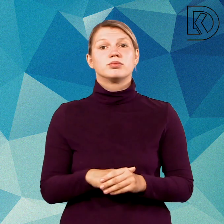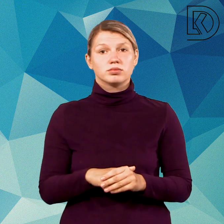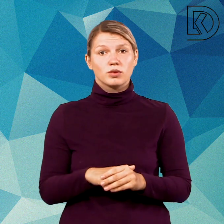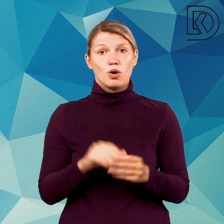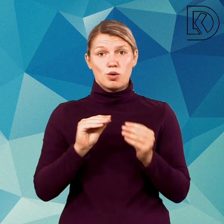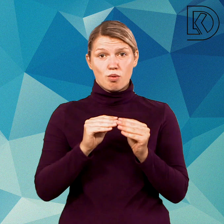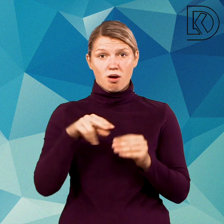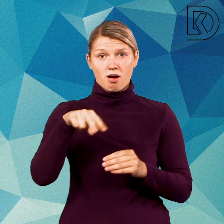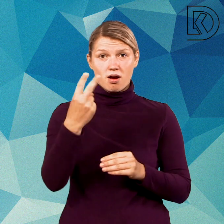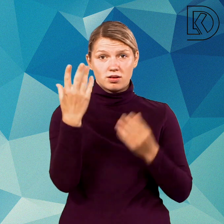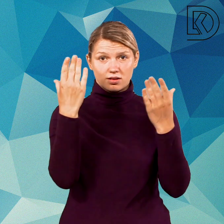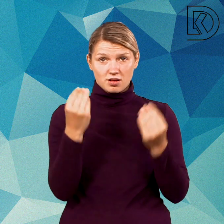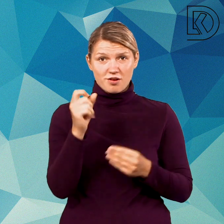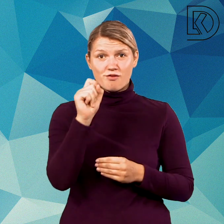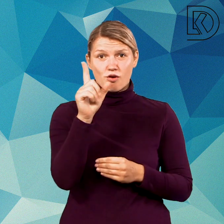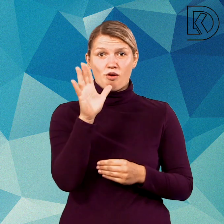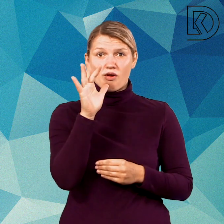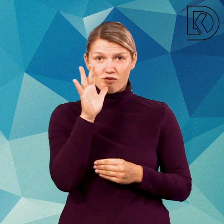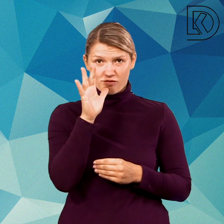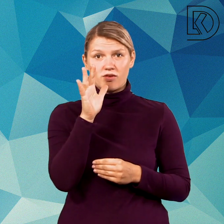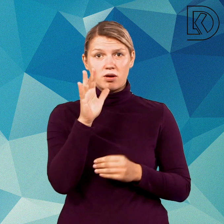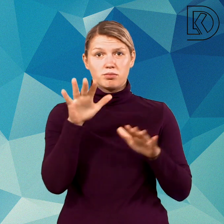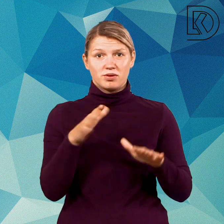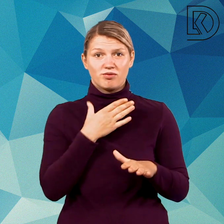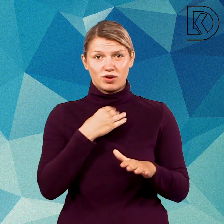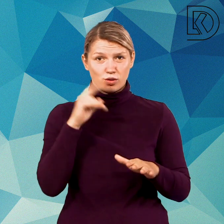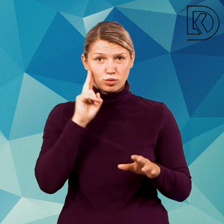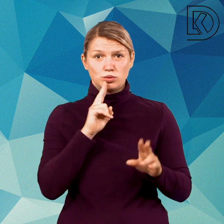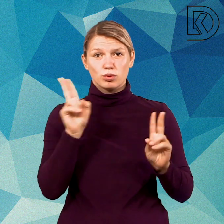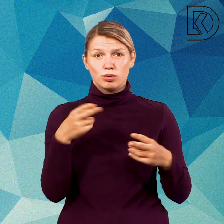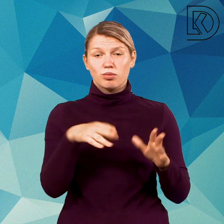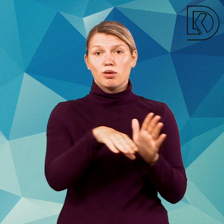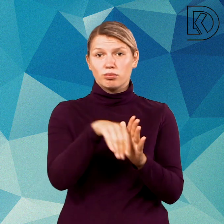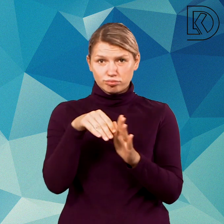Gruodžio 2 d. dieną 11 val. rinkimai vėl vyks Vilniaus kurčiųjų reabilitacijos centre.